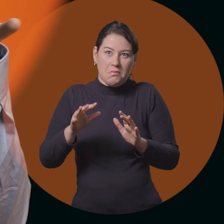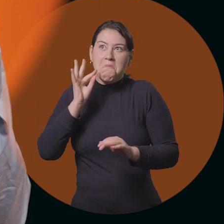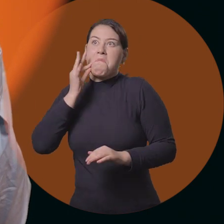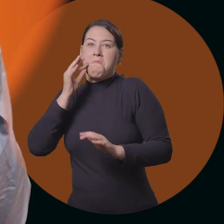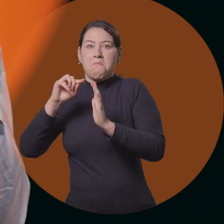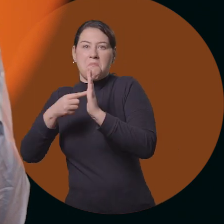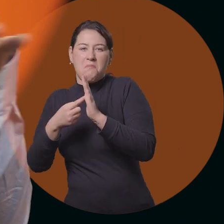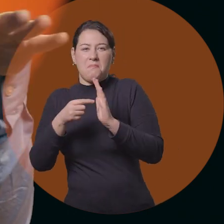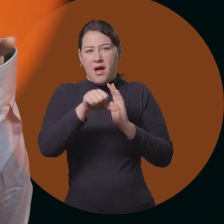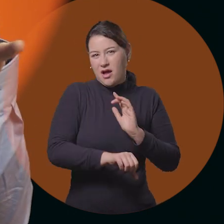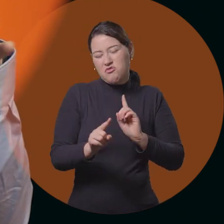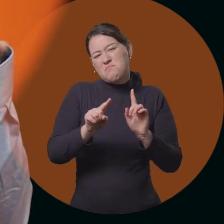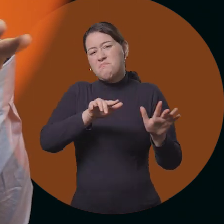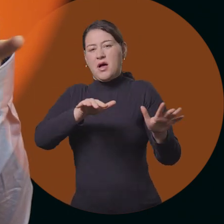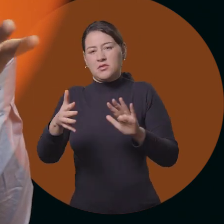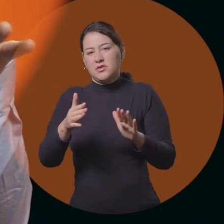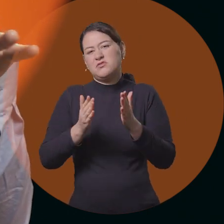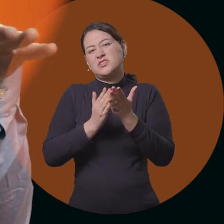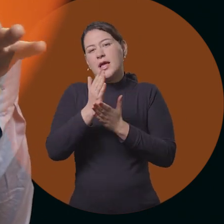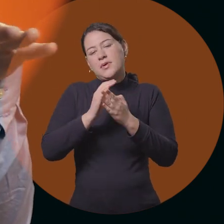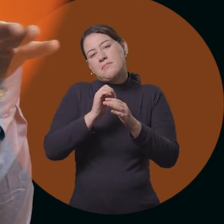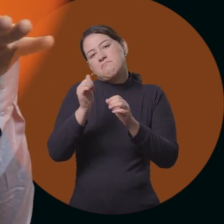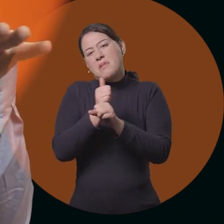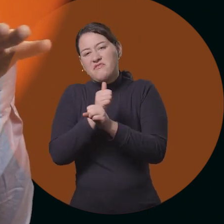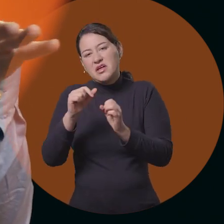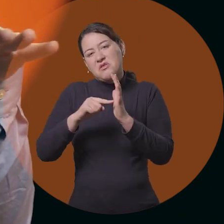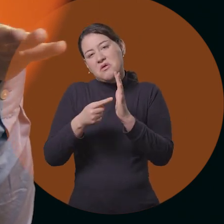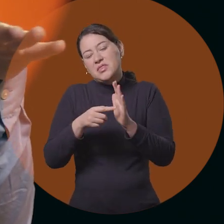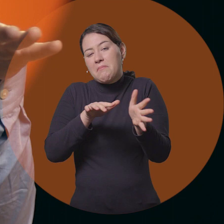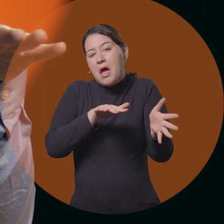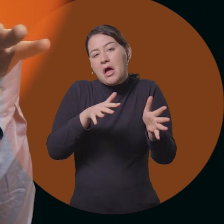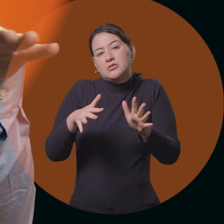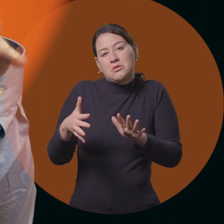y siempre pasé con las notas, en el medio… sin nada…